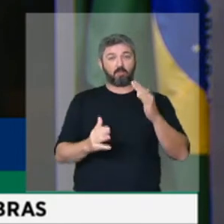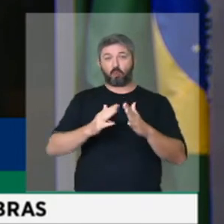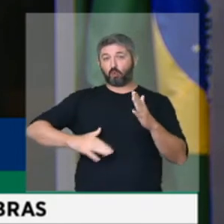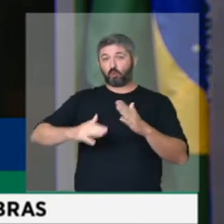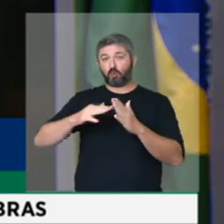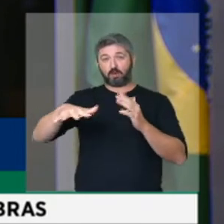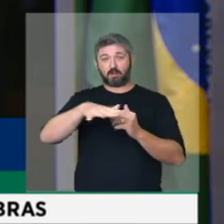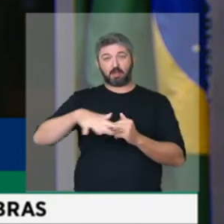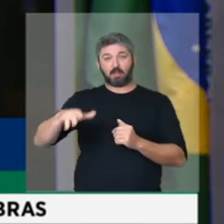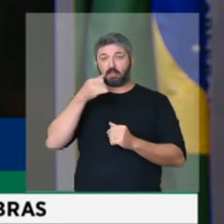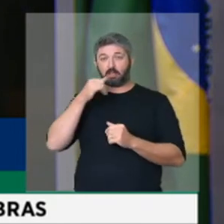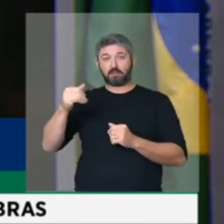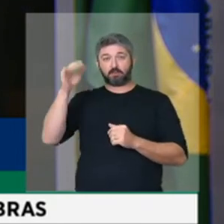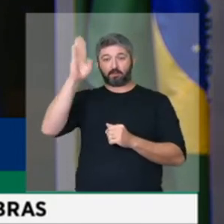PASSOU A VENDER A ENERGIA. E O RESULTADO DESSE POPULISMO